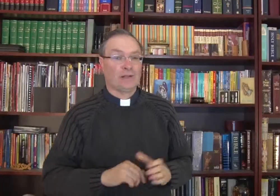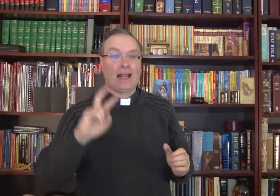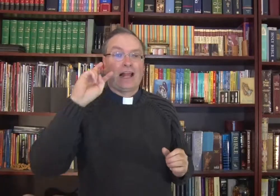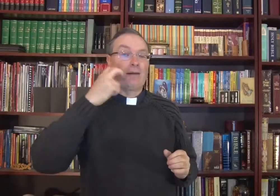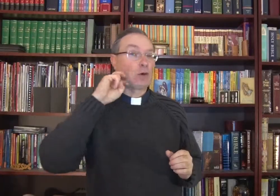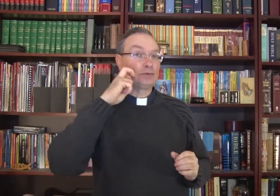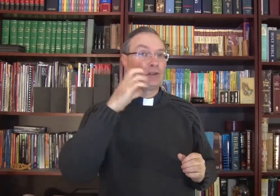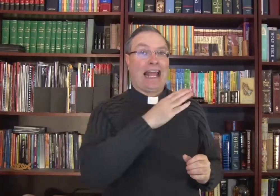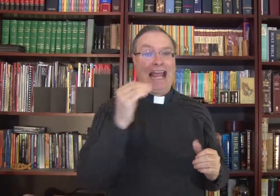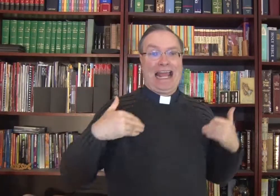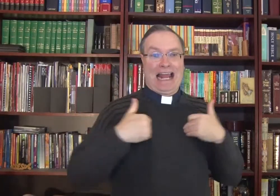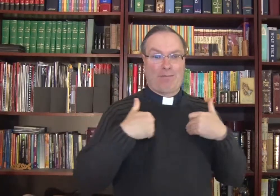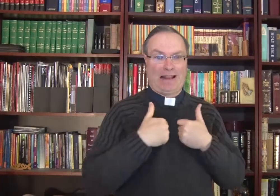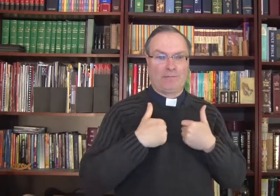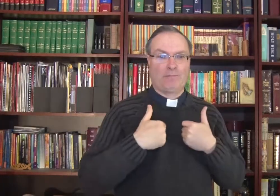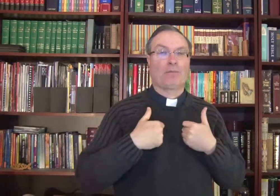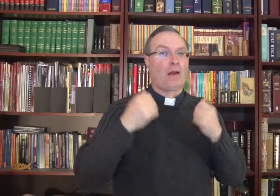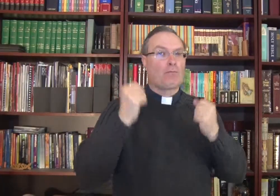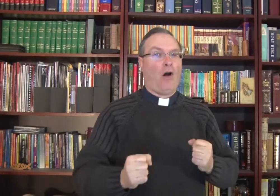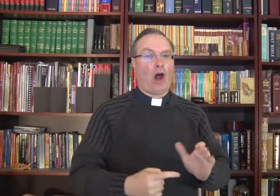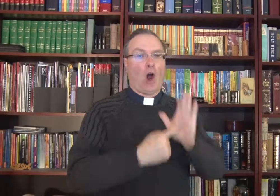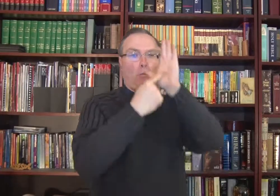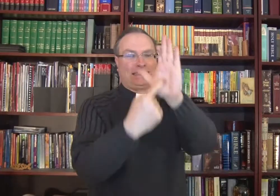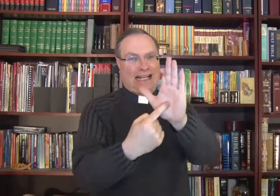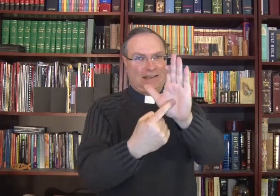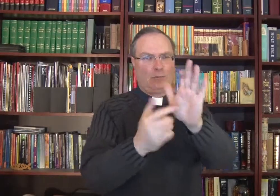La prostituée et la bête peuvent représenter